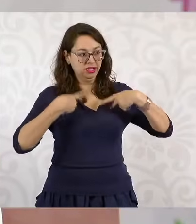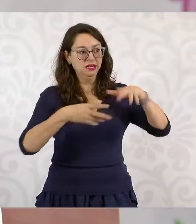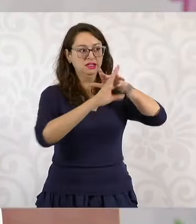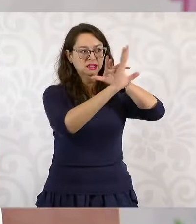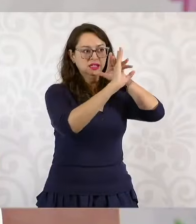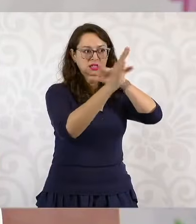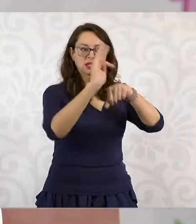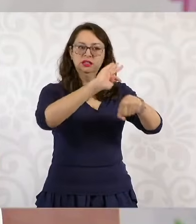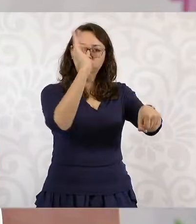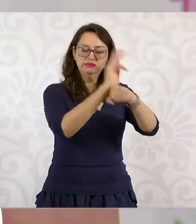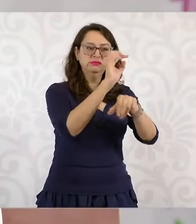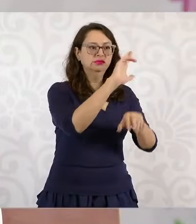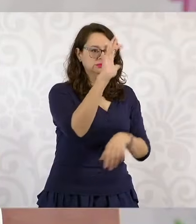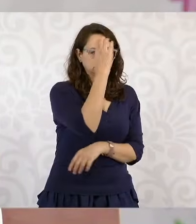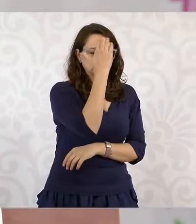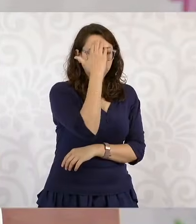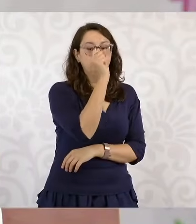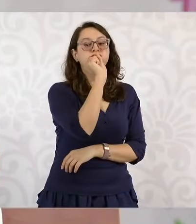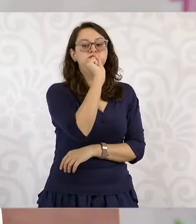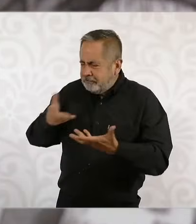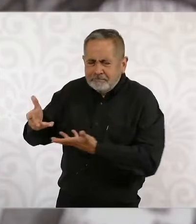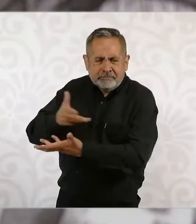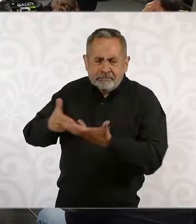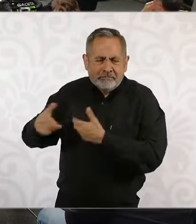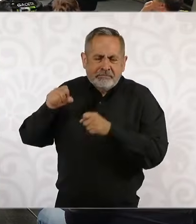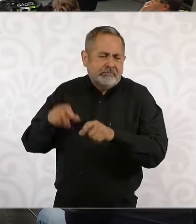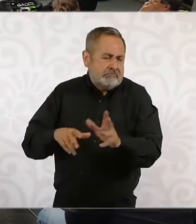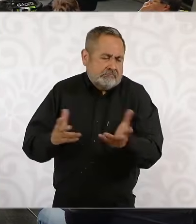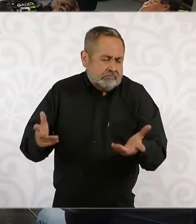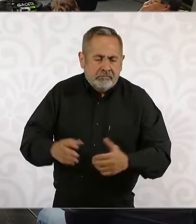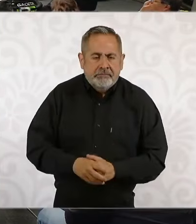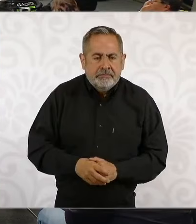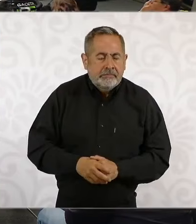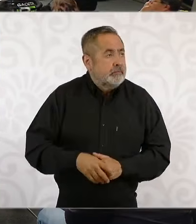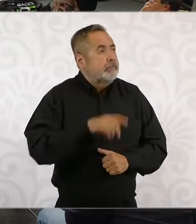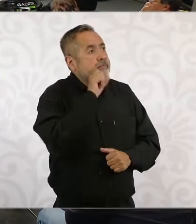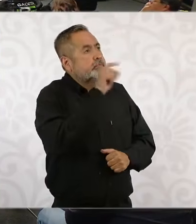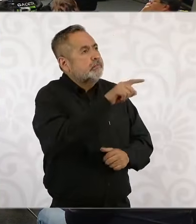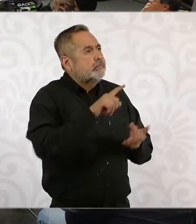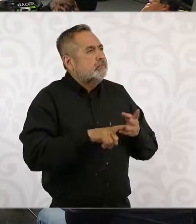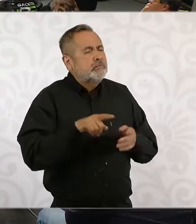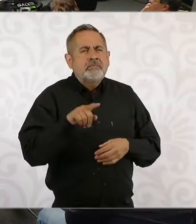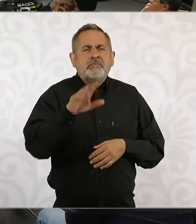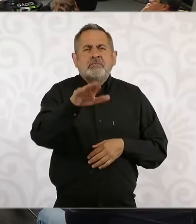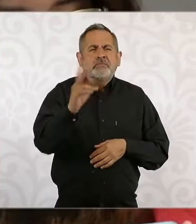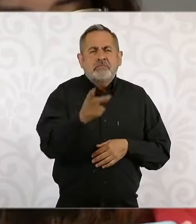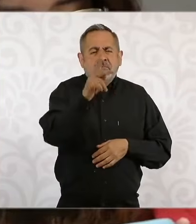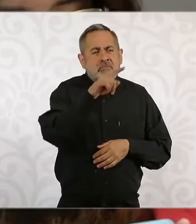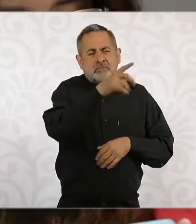protegidos y reconocidos. Y sobre este mismo caso de las acusaciones eh de Estados Unidos, bueno,